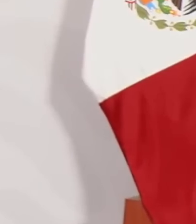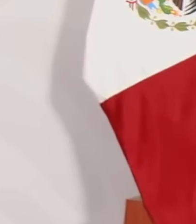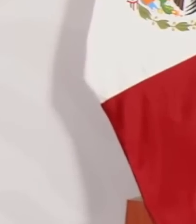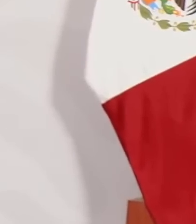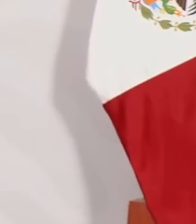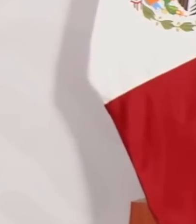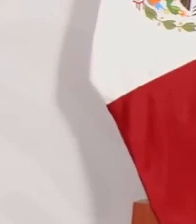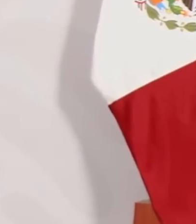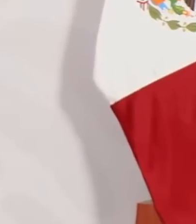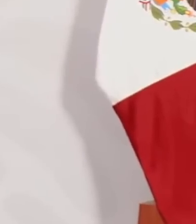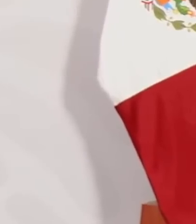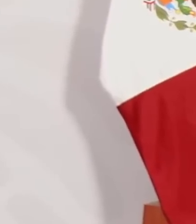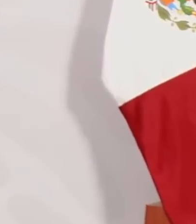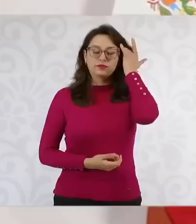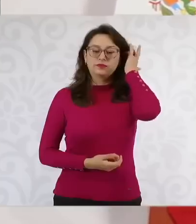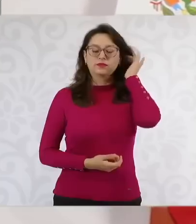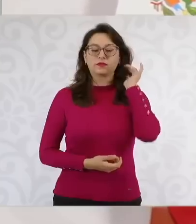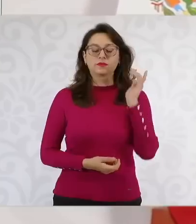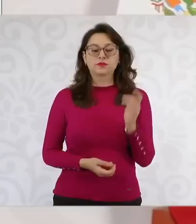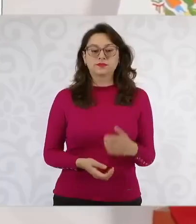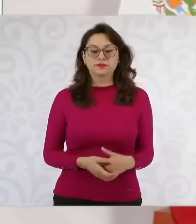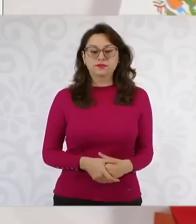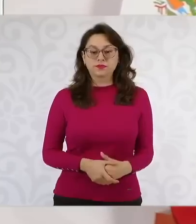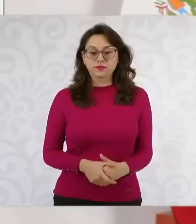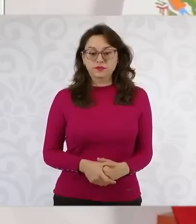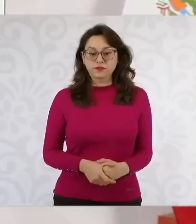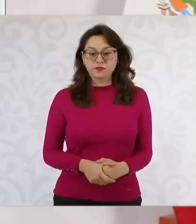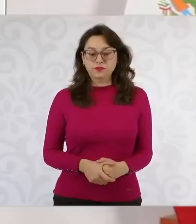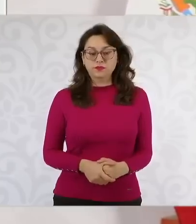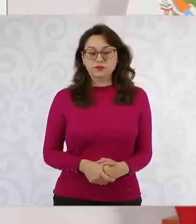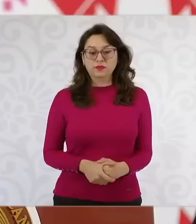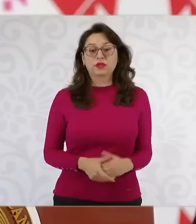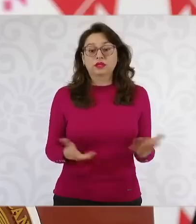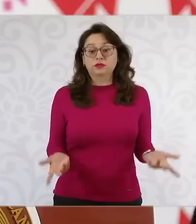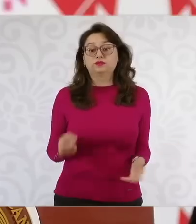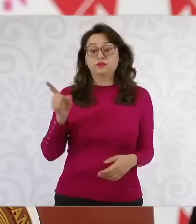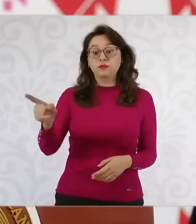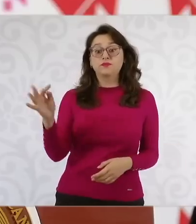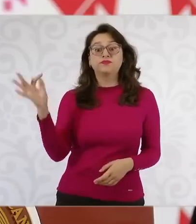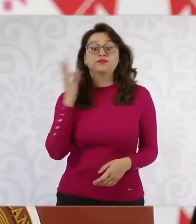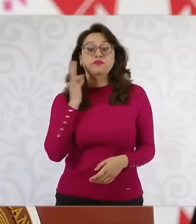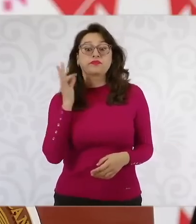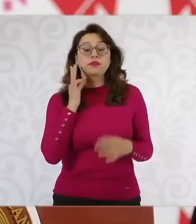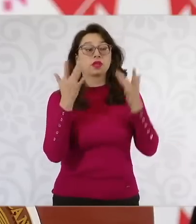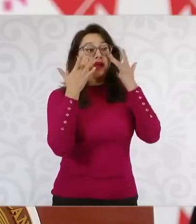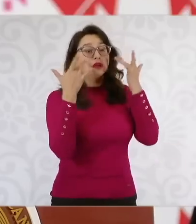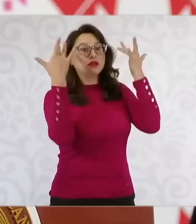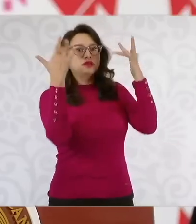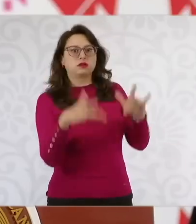y Bueno creo que de todas maneras es bueno que el fiscal haya dejado ya el cargo Es evidente que no